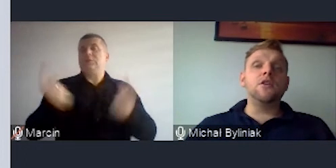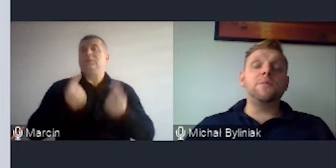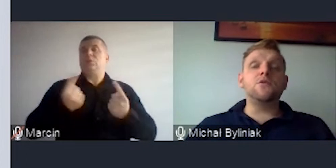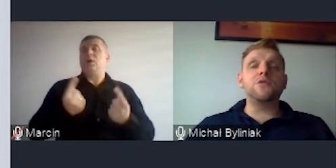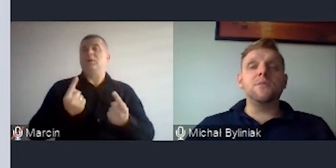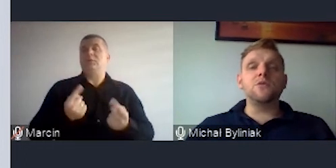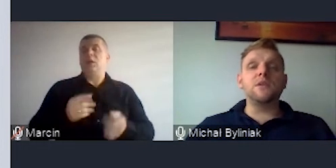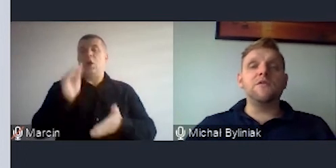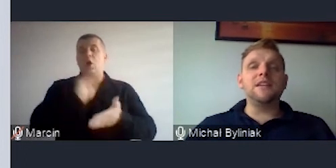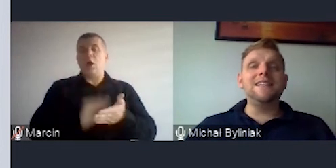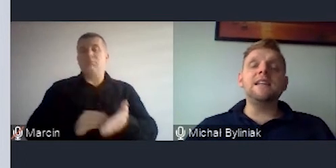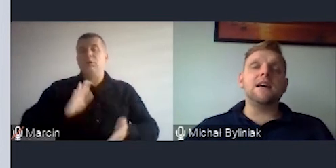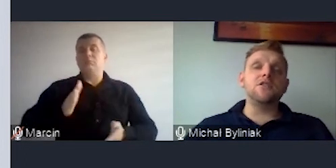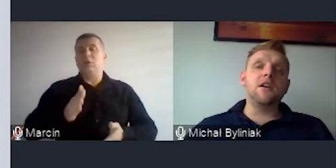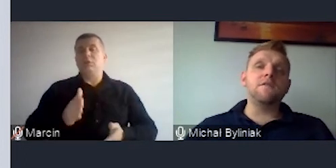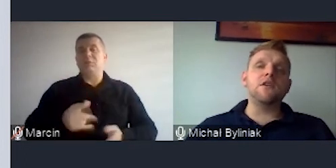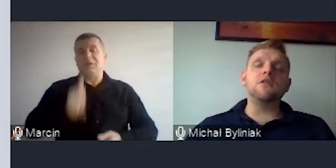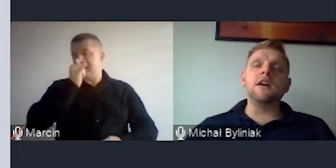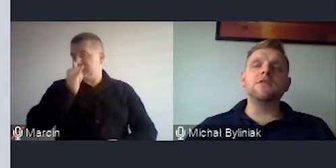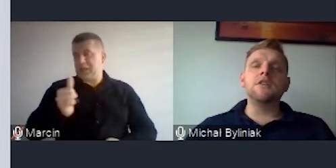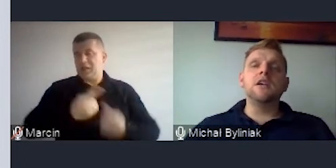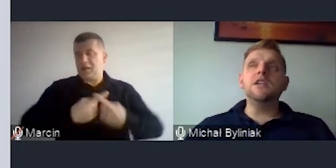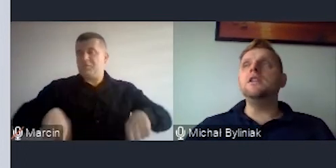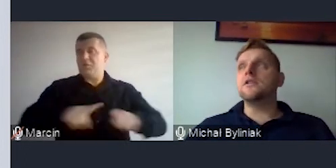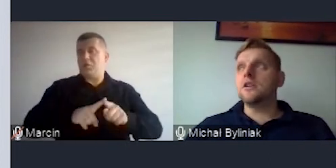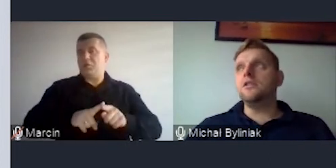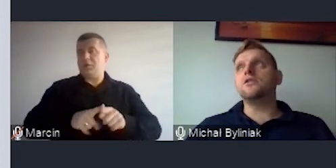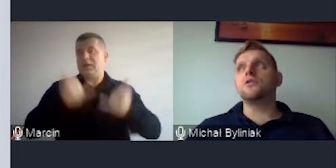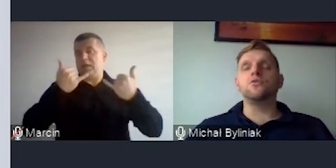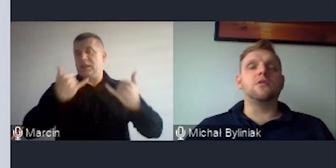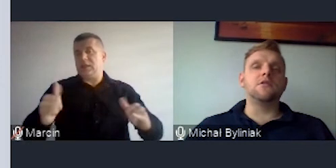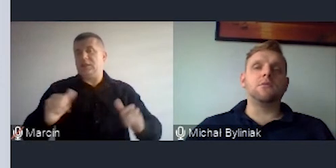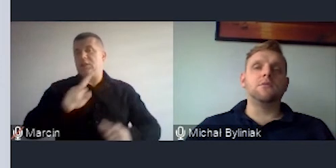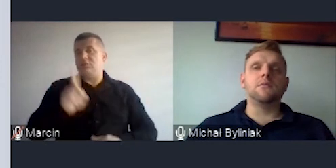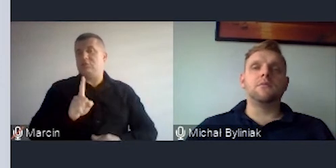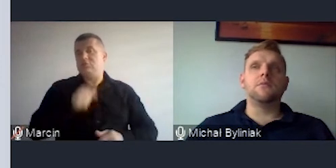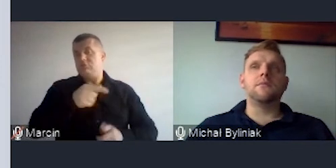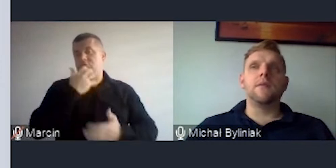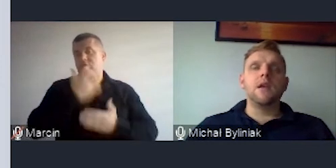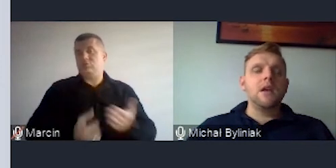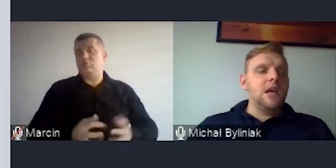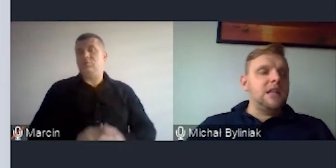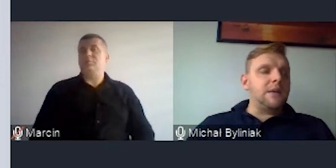kiedy opisu przedmiotu zamówienia nie da się wykonać inaczej niż stosując ją.